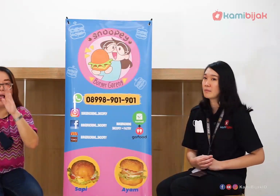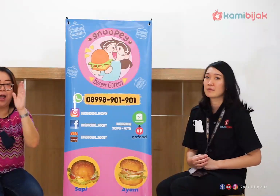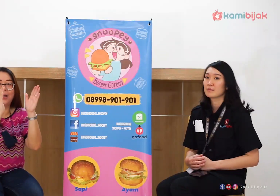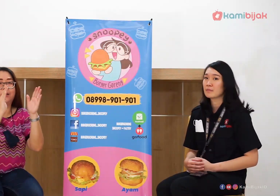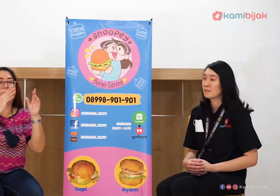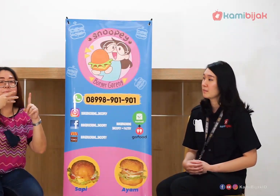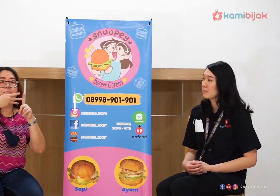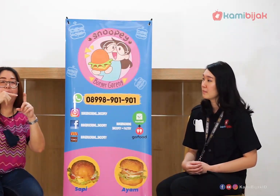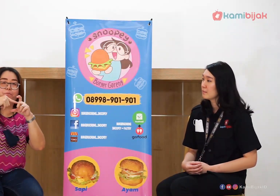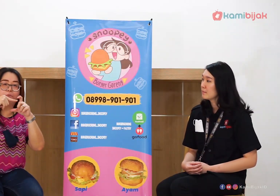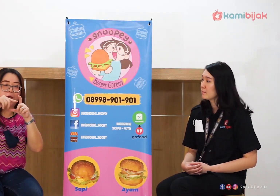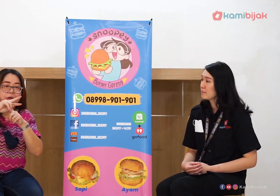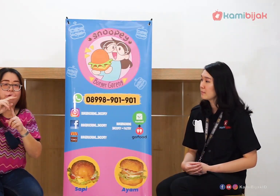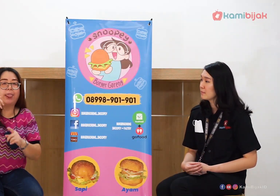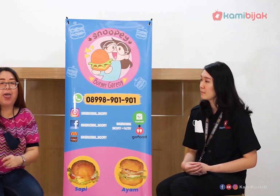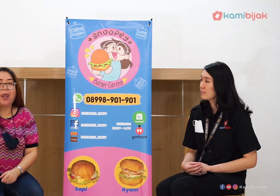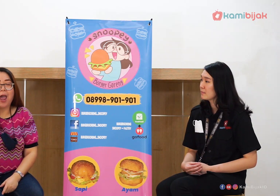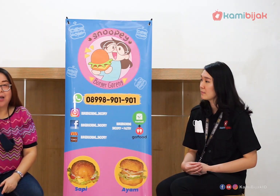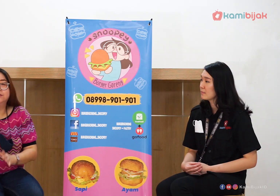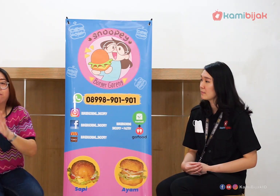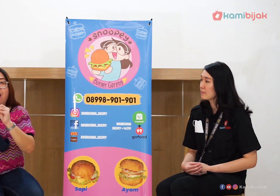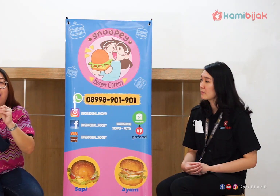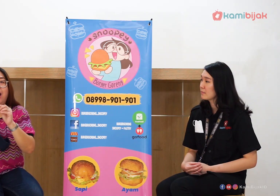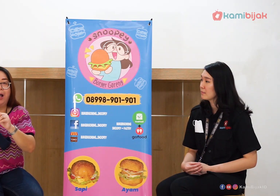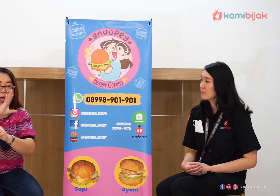beef teriyaki Jepang,